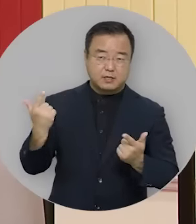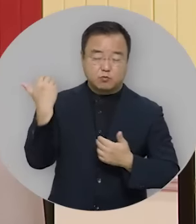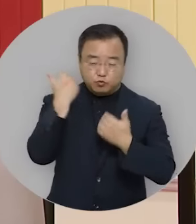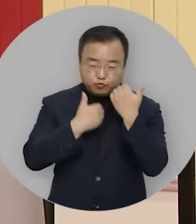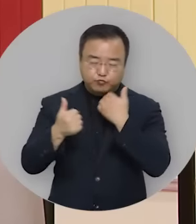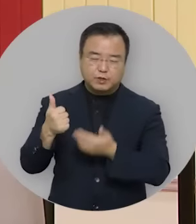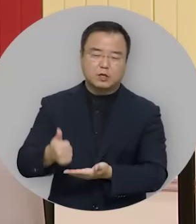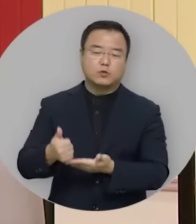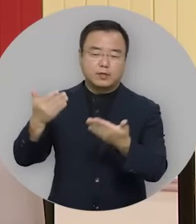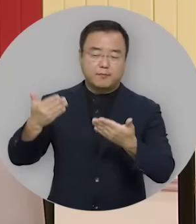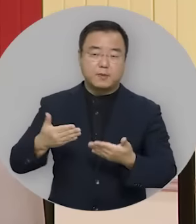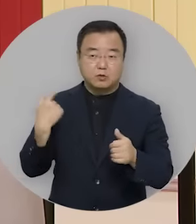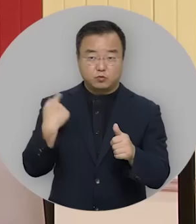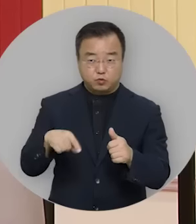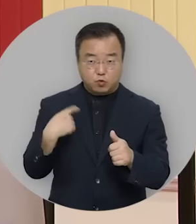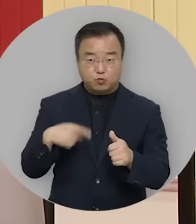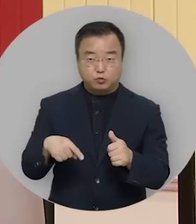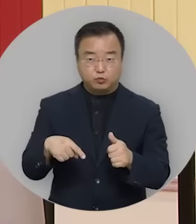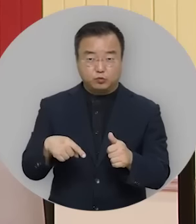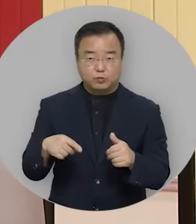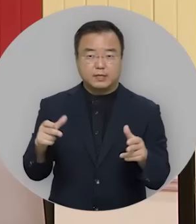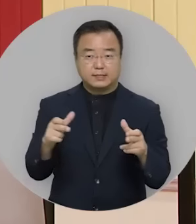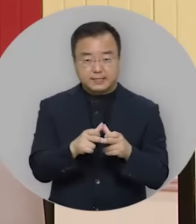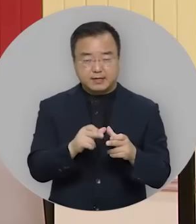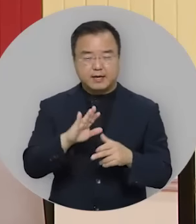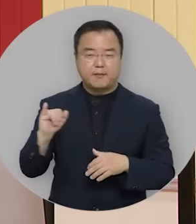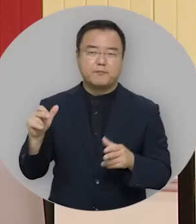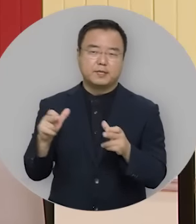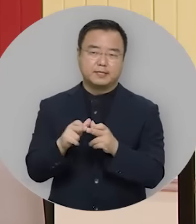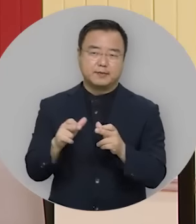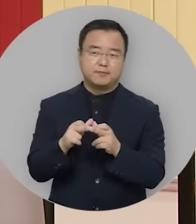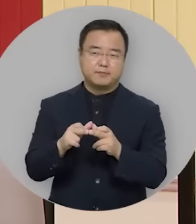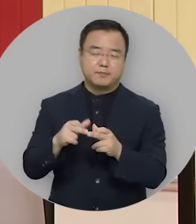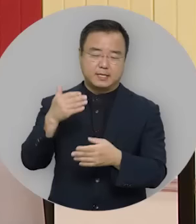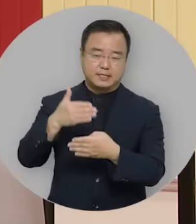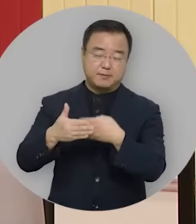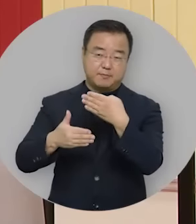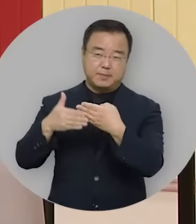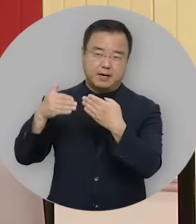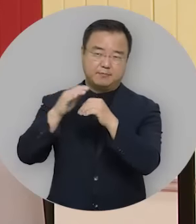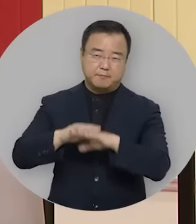누구나 존중받는 교육, 장애와 비장애의 경계를 허물어